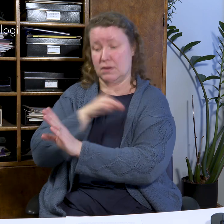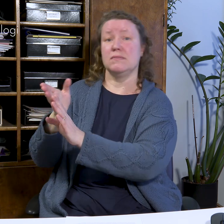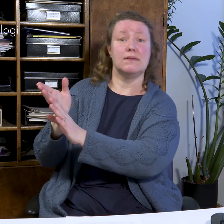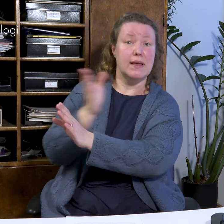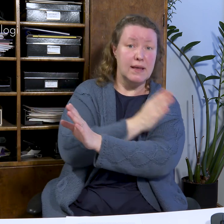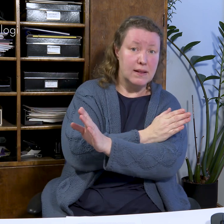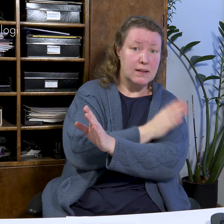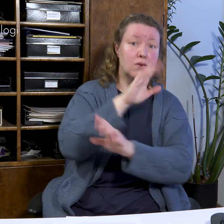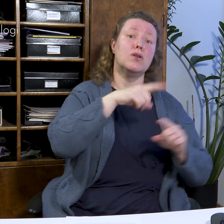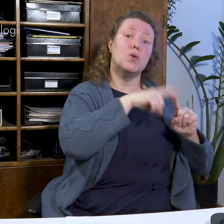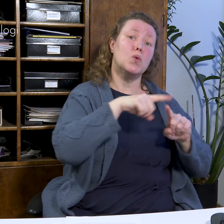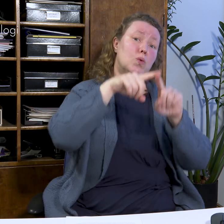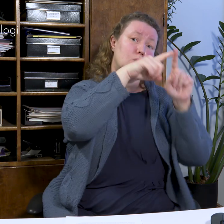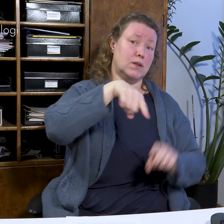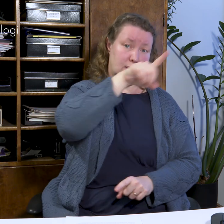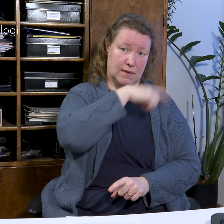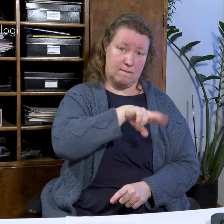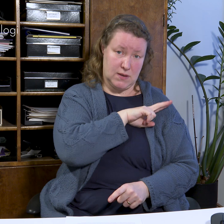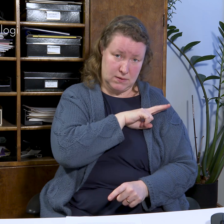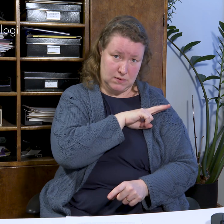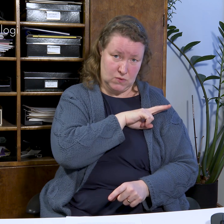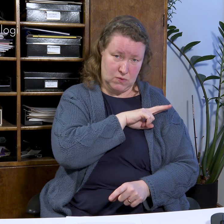Kun sitä ennen tulkkauspalvelu oli kuntien vastuulla, -